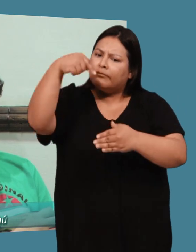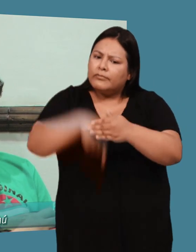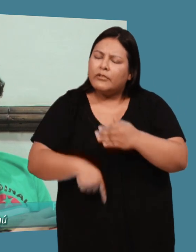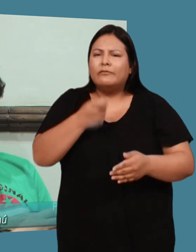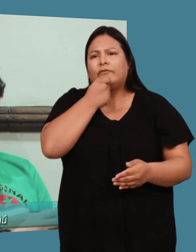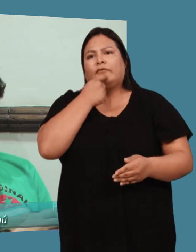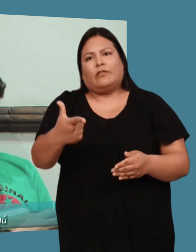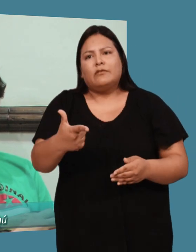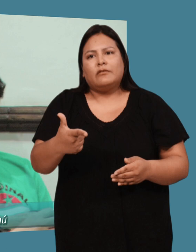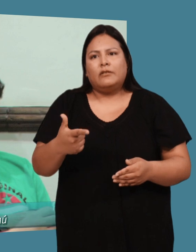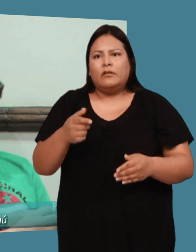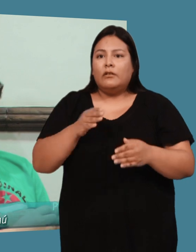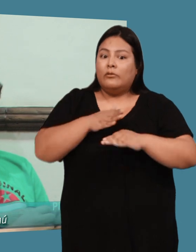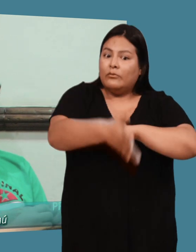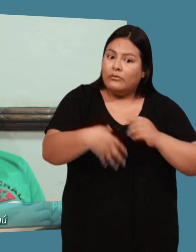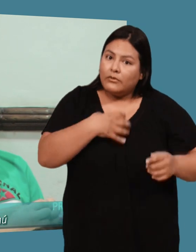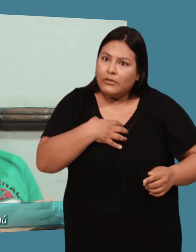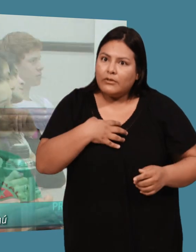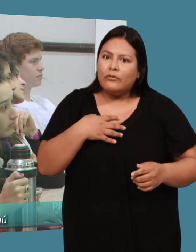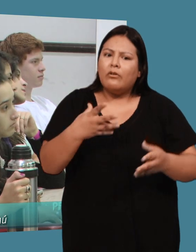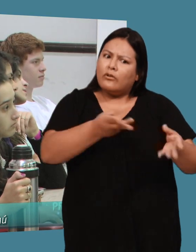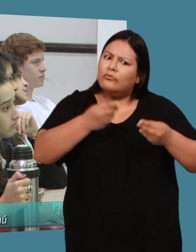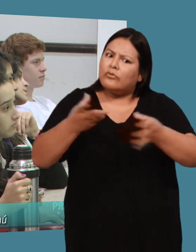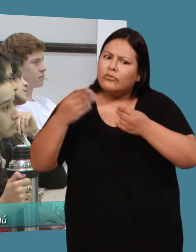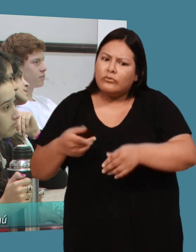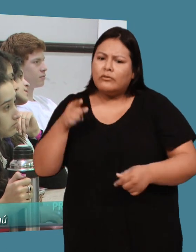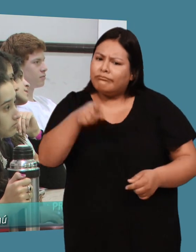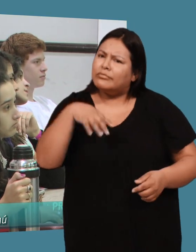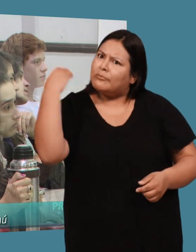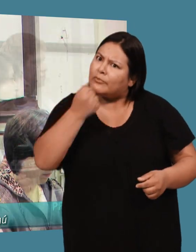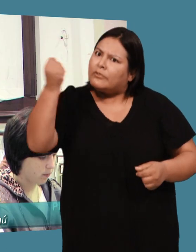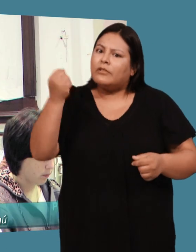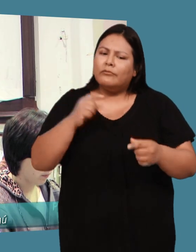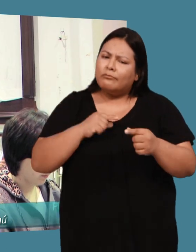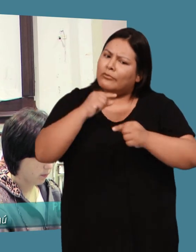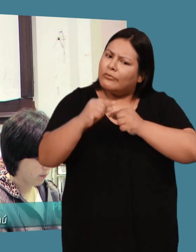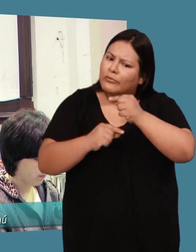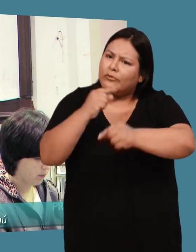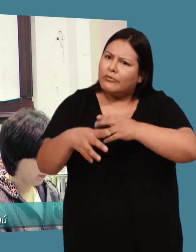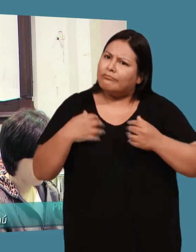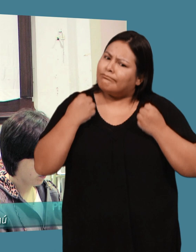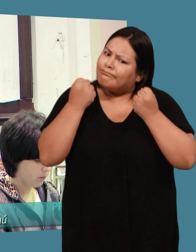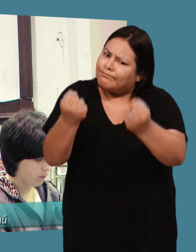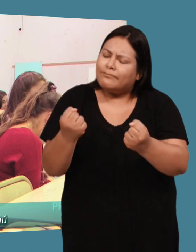Este curso de ingreso, ayuda mucho. Y también dice mucho, te acostumbra mucho a empezar la carrera con buena gana.